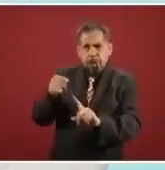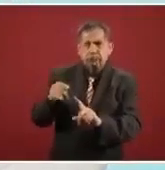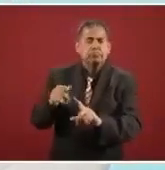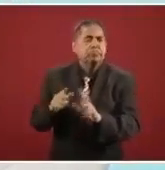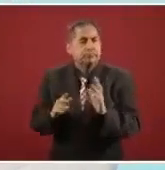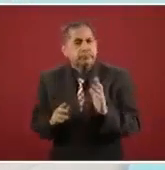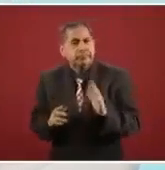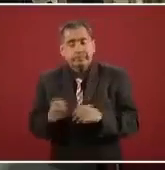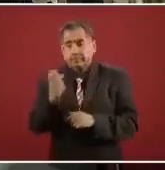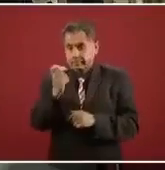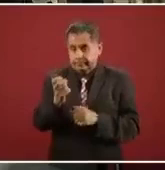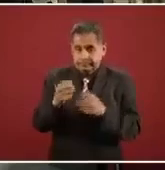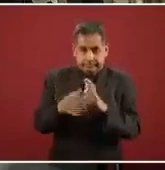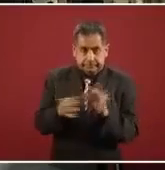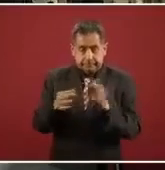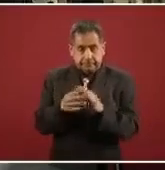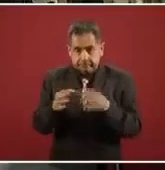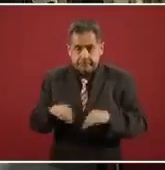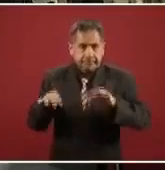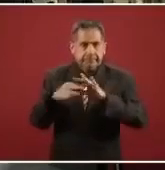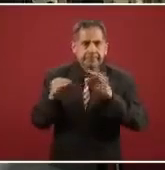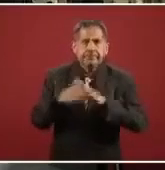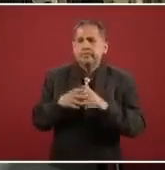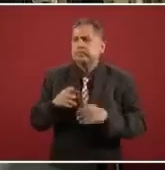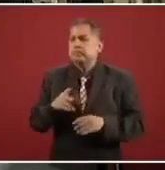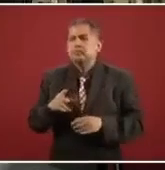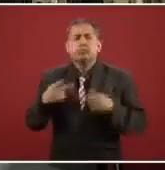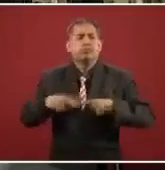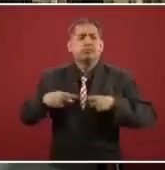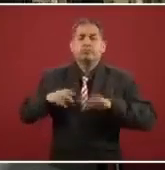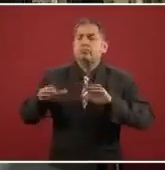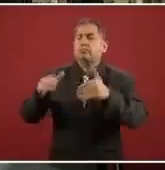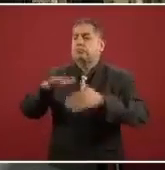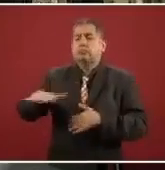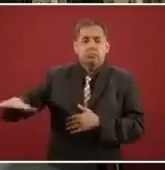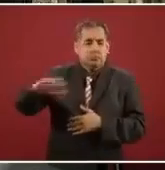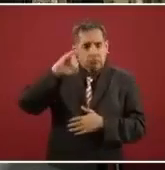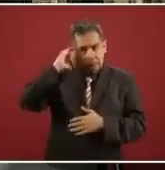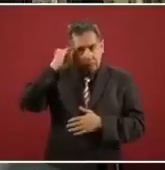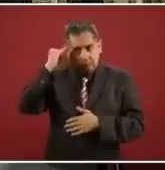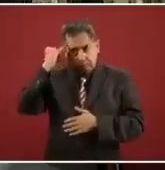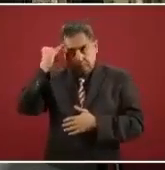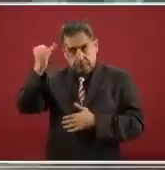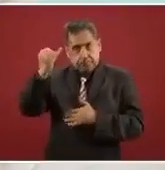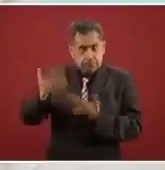Y como parte de los acuerdos, los pueblos han planteado fundamentalmente participar